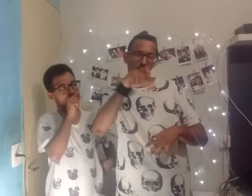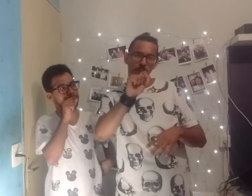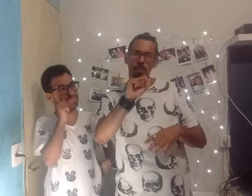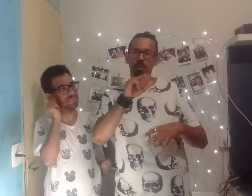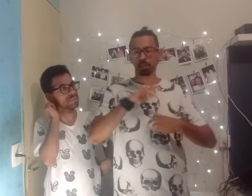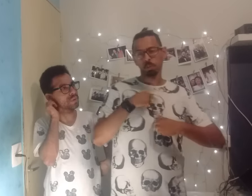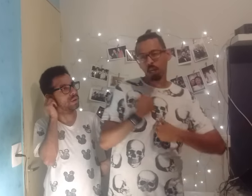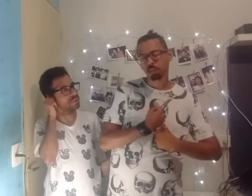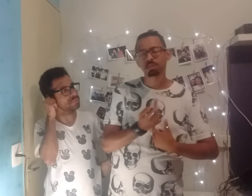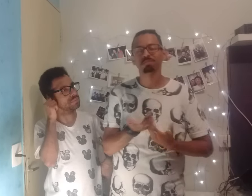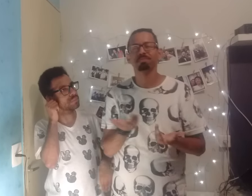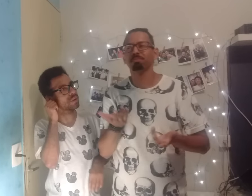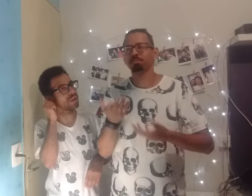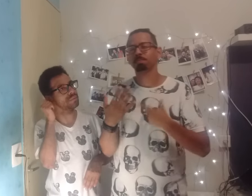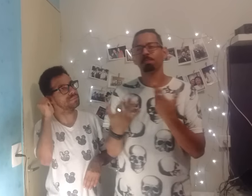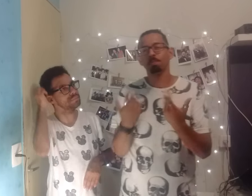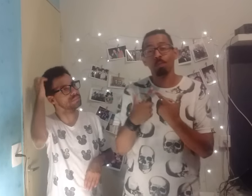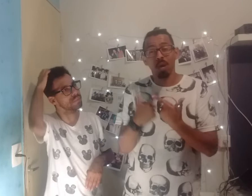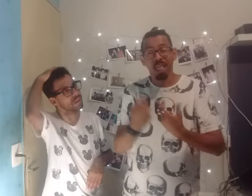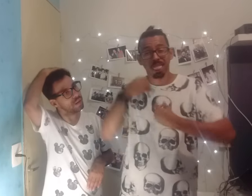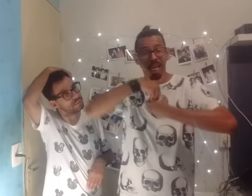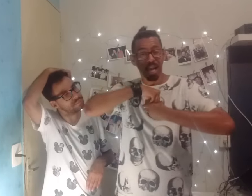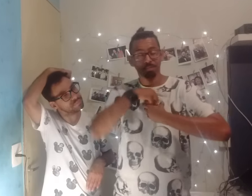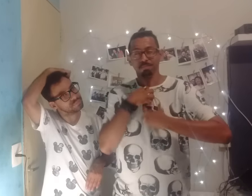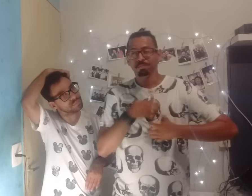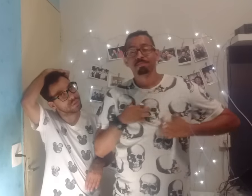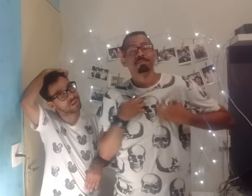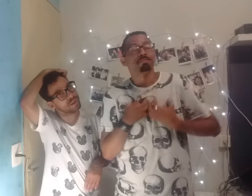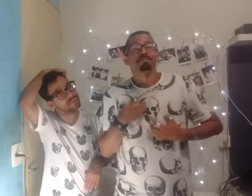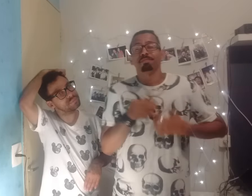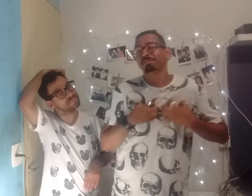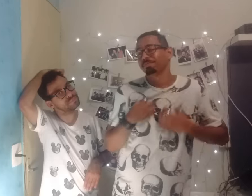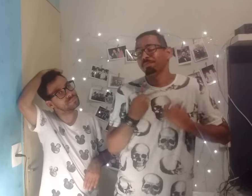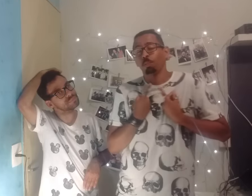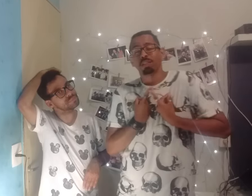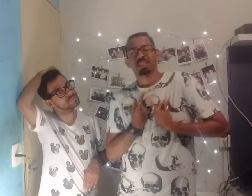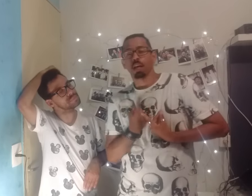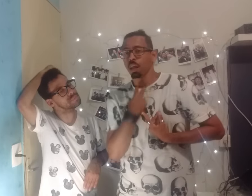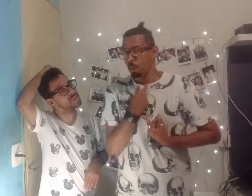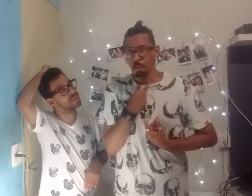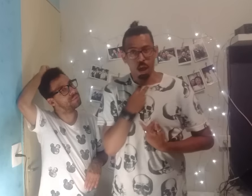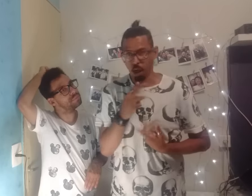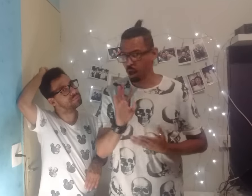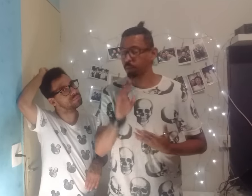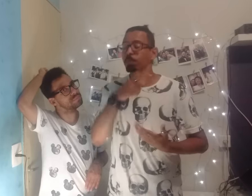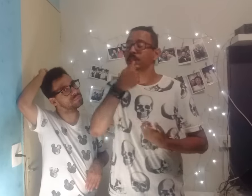Lgbts.. por que dentro sentido mal depressão , não pode ..